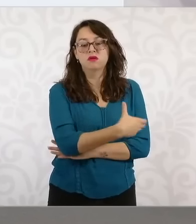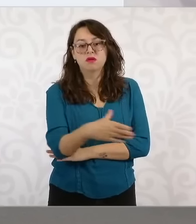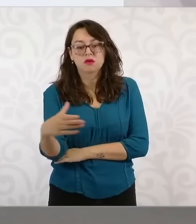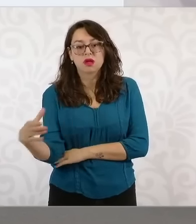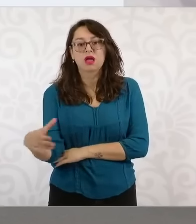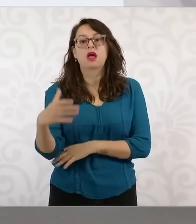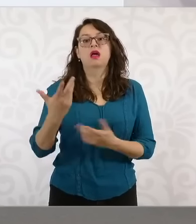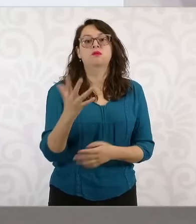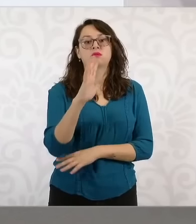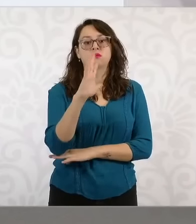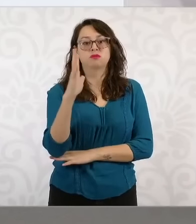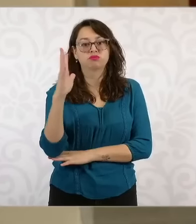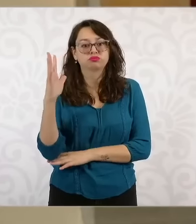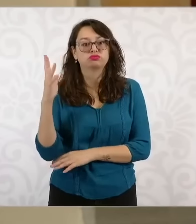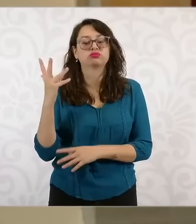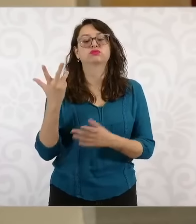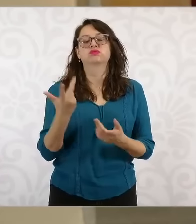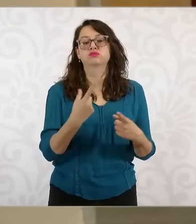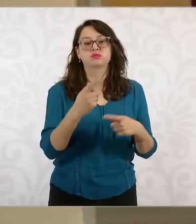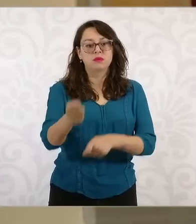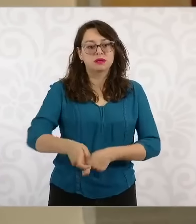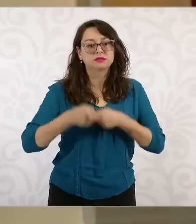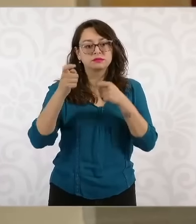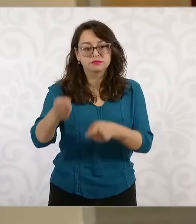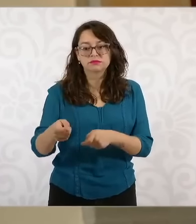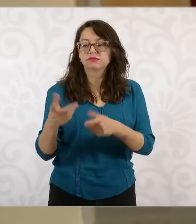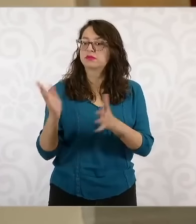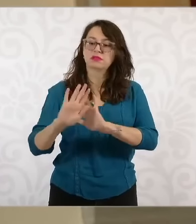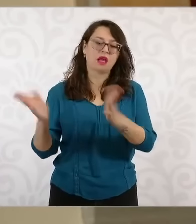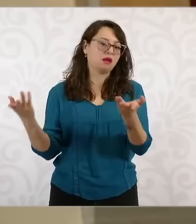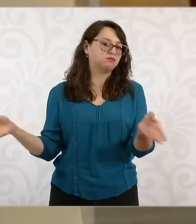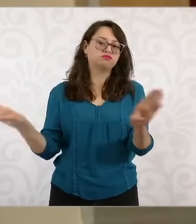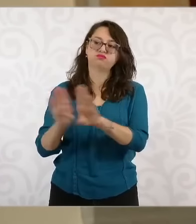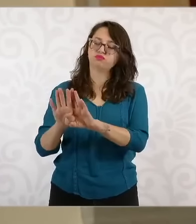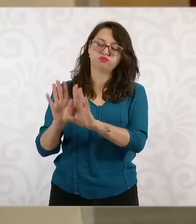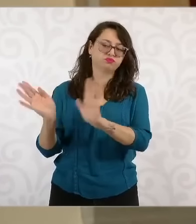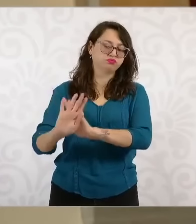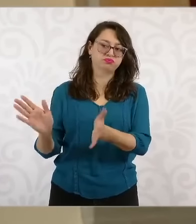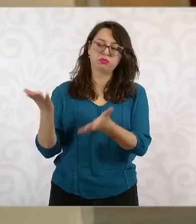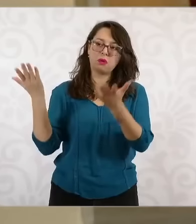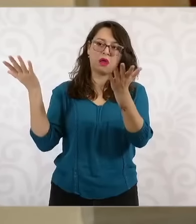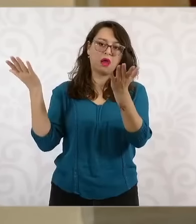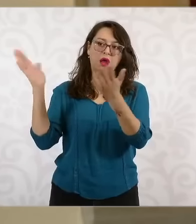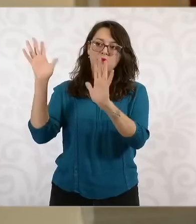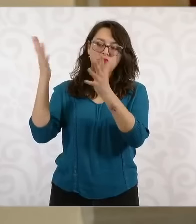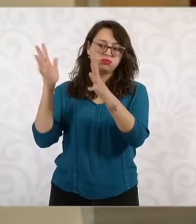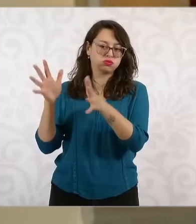Cuando nosotros llegamos encontramos que después de la liquidación encontramos que había reducido